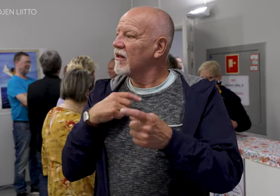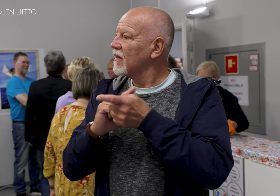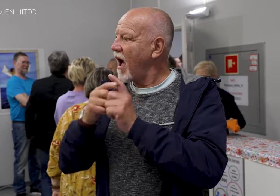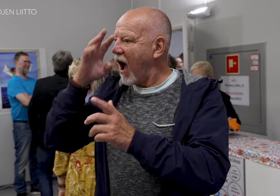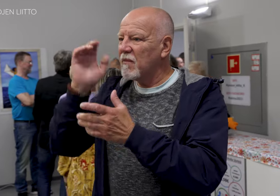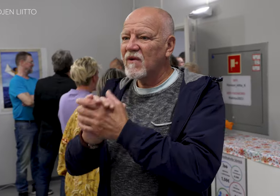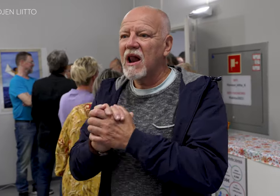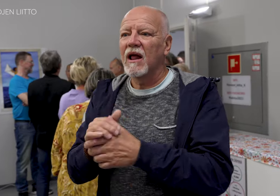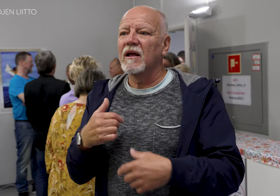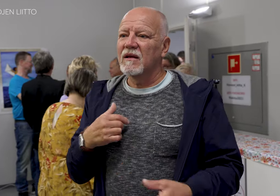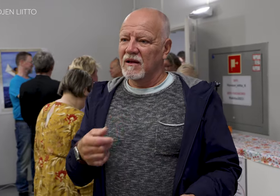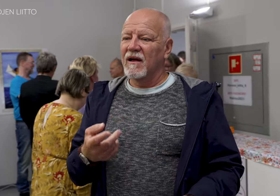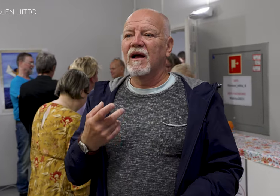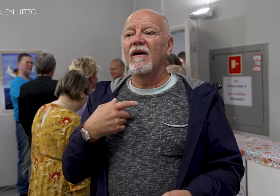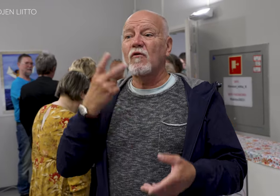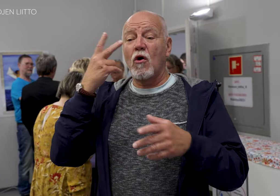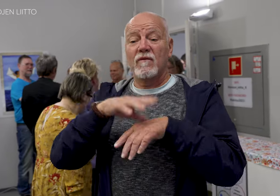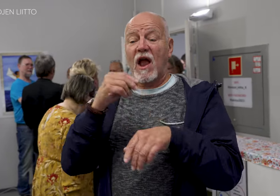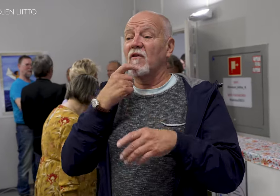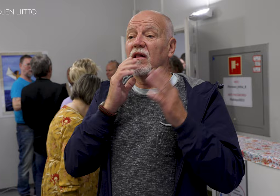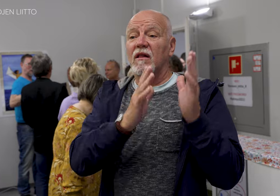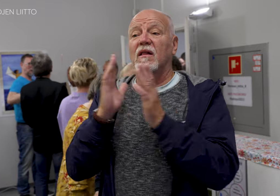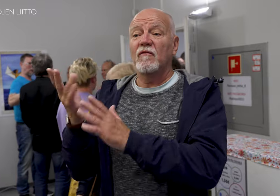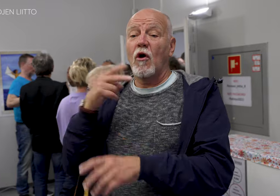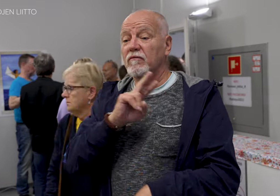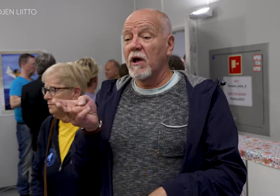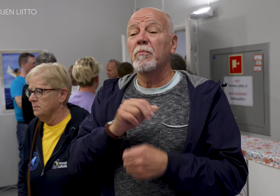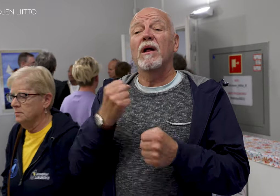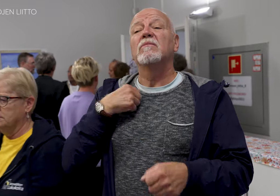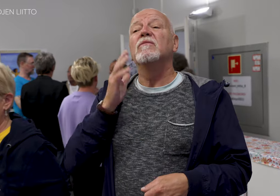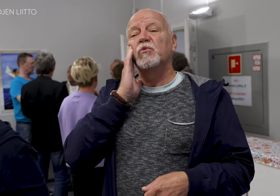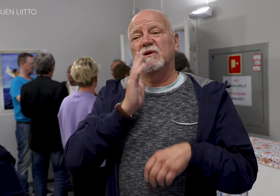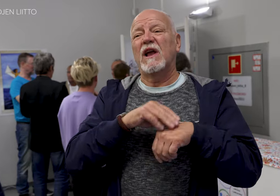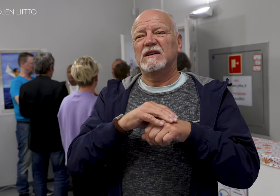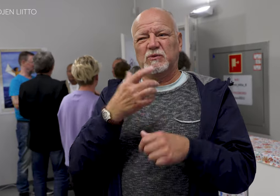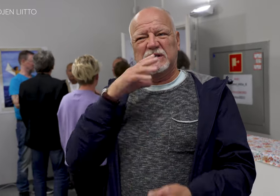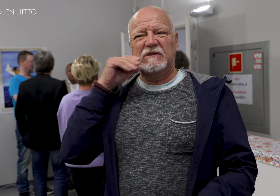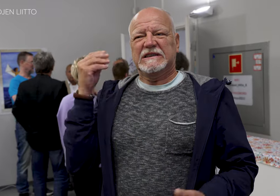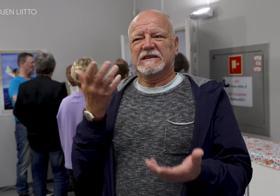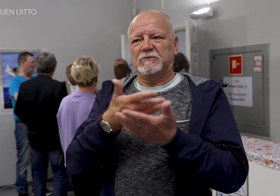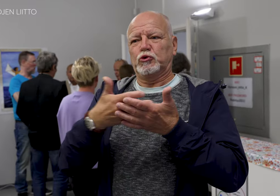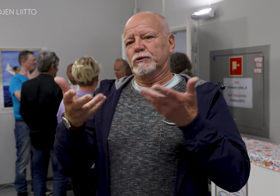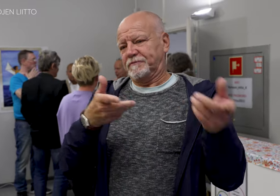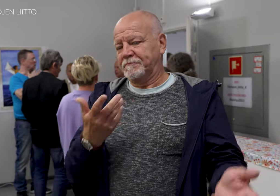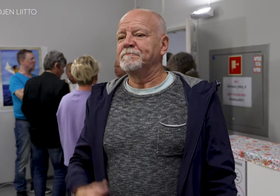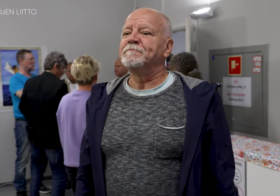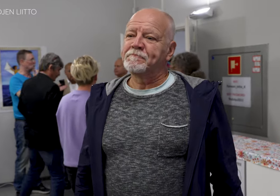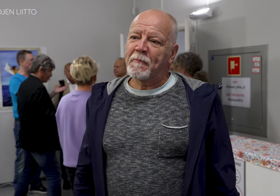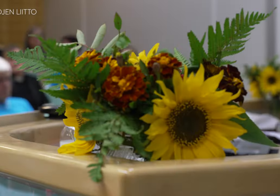ja minulla on täällä myös ystäviä. Olen sekä suomalainen että ruotsalainen, - mutta asun Ruotsissa kielen takia, koska olen suomenruotsalainen.